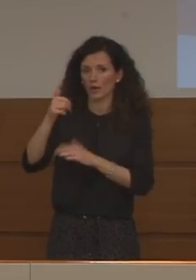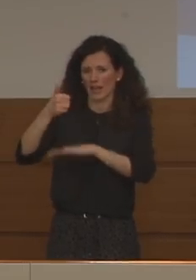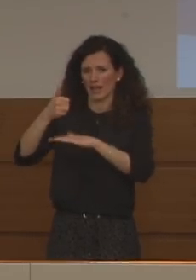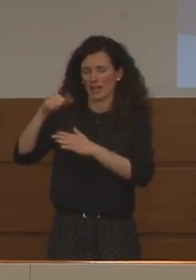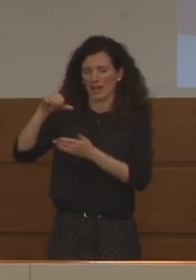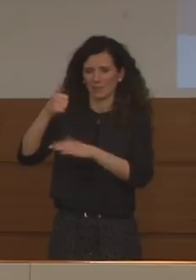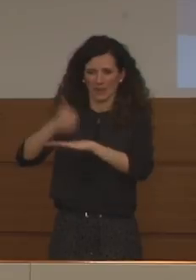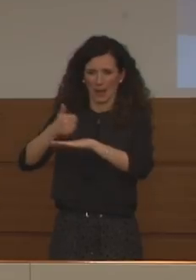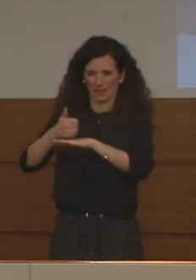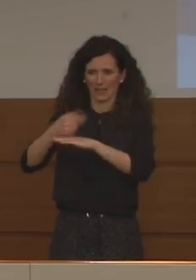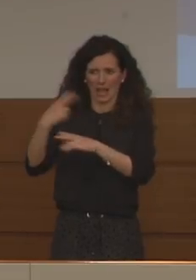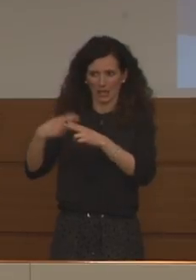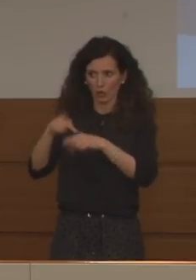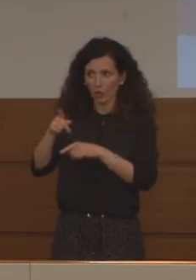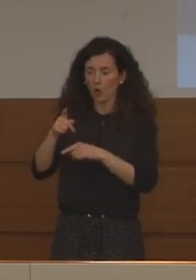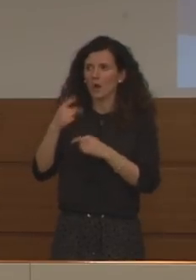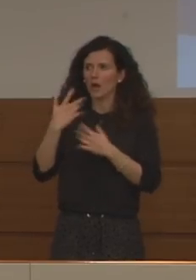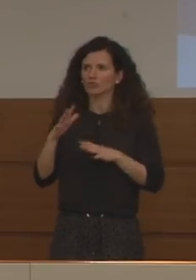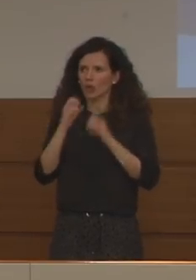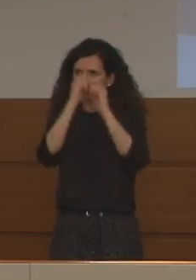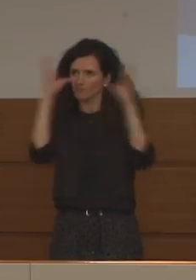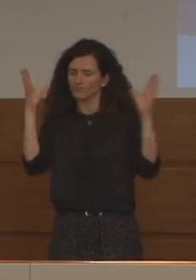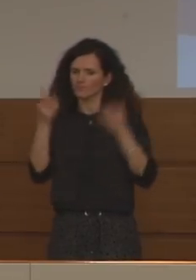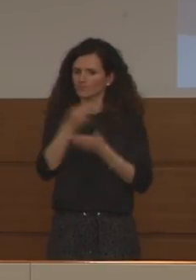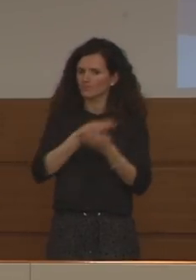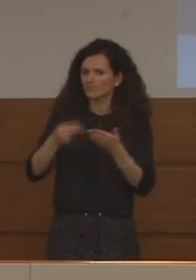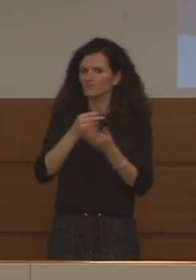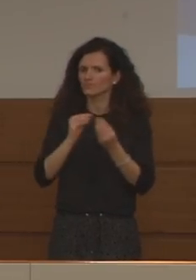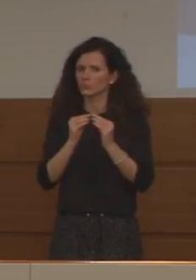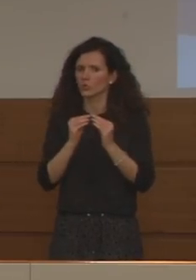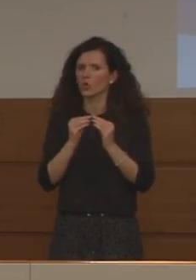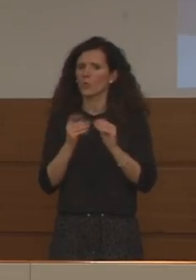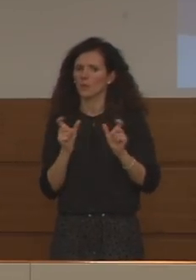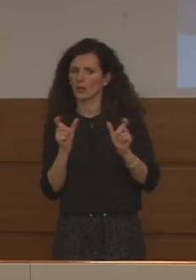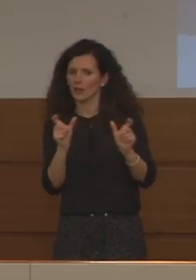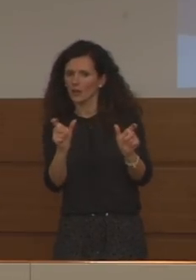piano di intervento anche per contenere i contagi o comunque intervenire su chi